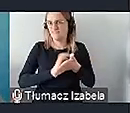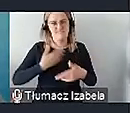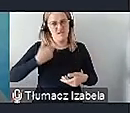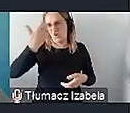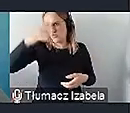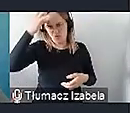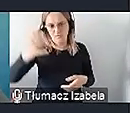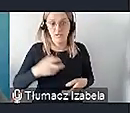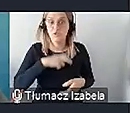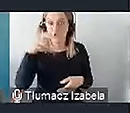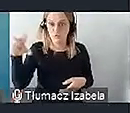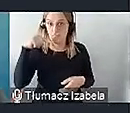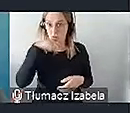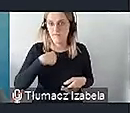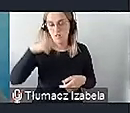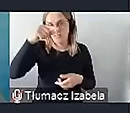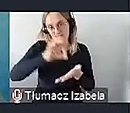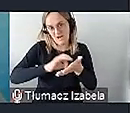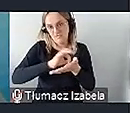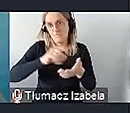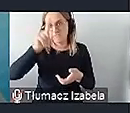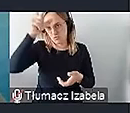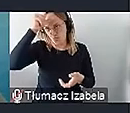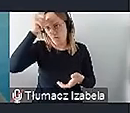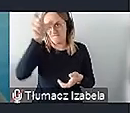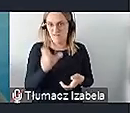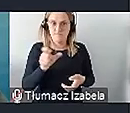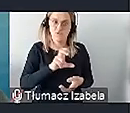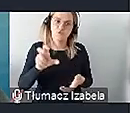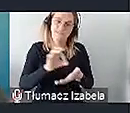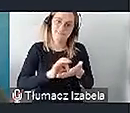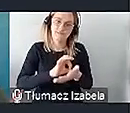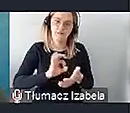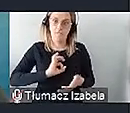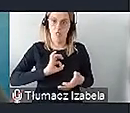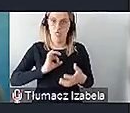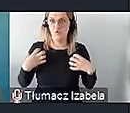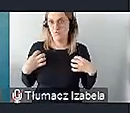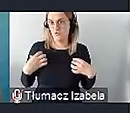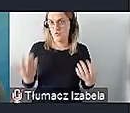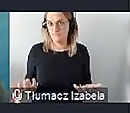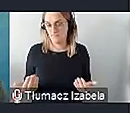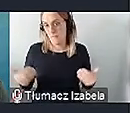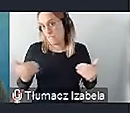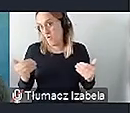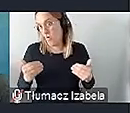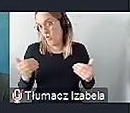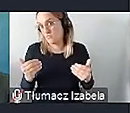czy umiem narysować ludzika na przykład albo - czy rysowanie to część mojego życia. Już widzę, że są osoby,